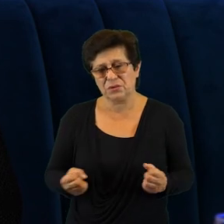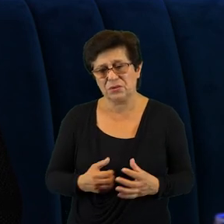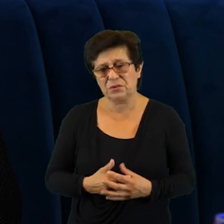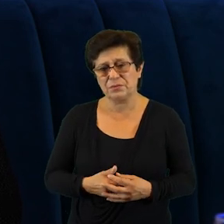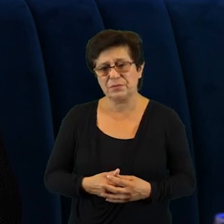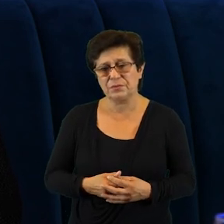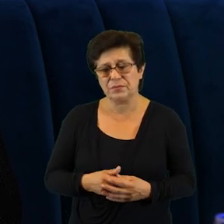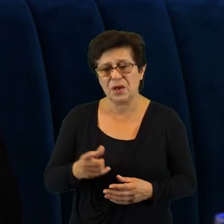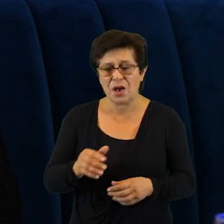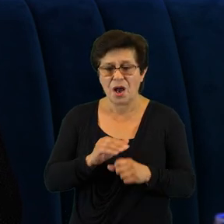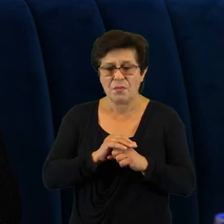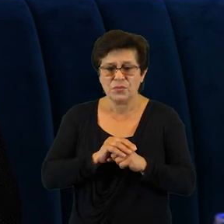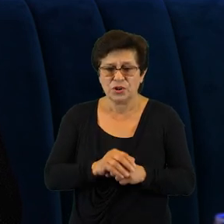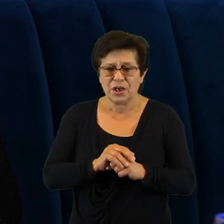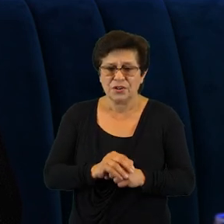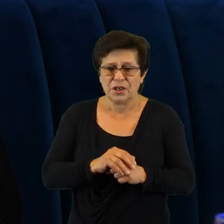Przyjaciele Słonimskiego, trzeba powiedzieć,